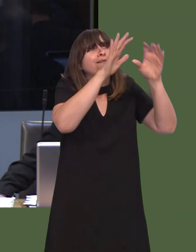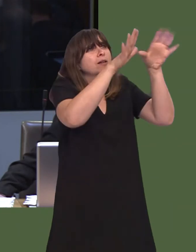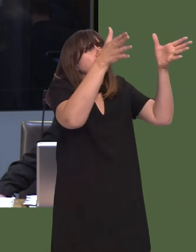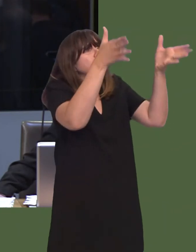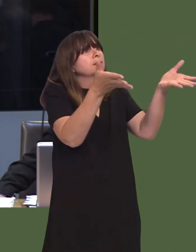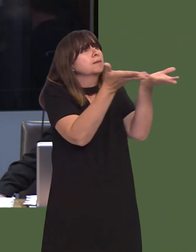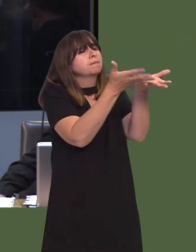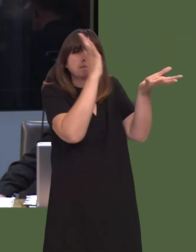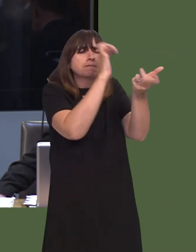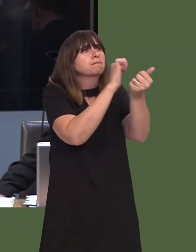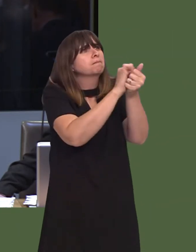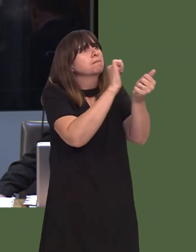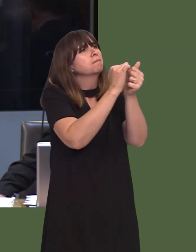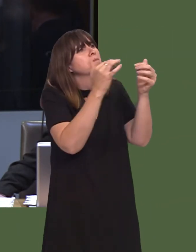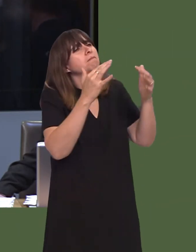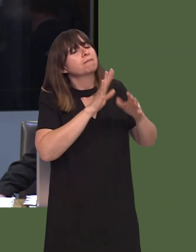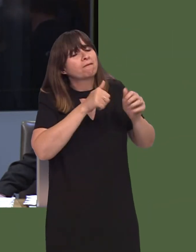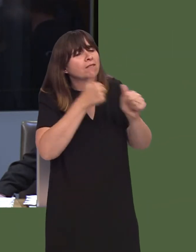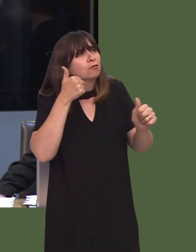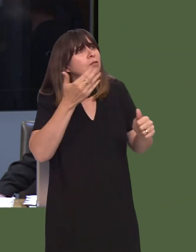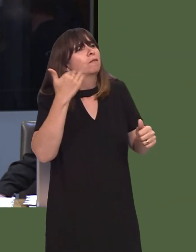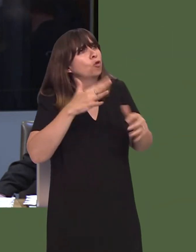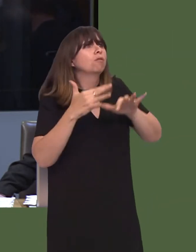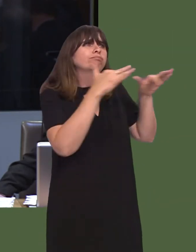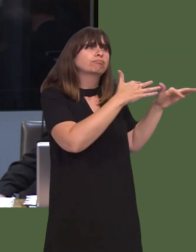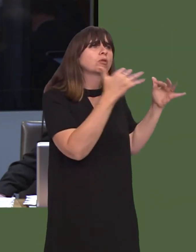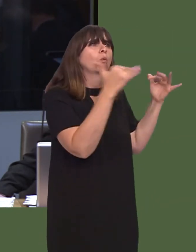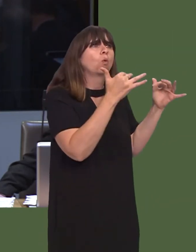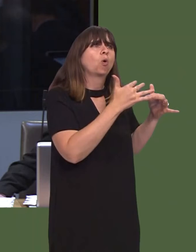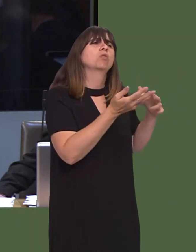i sicrhau bod gwaith yn gallu cael ei wneudómi allaf i roiír Llywodraeth mewn cyswllt ‚ír